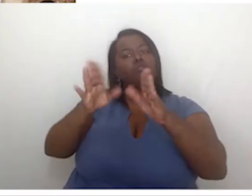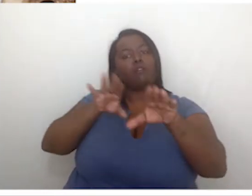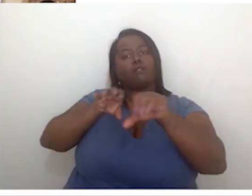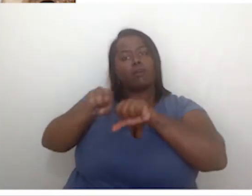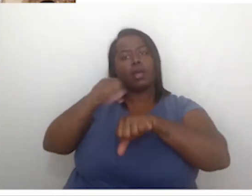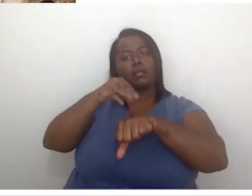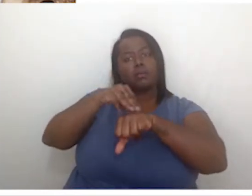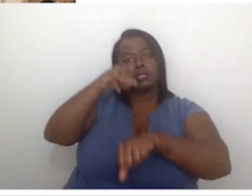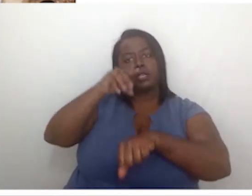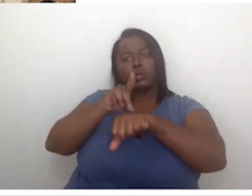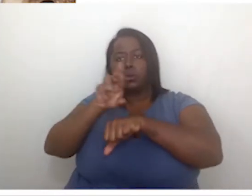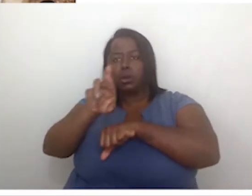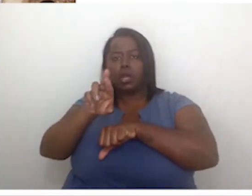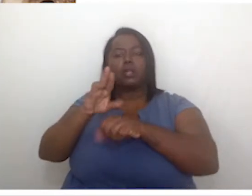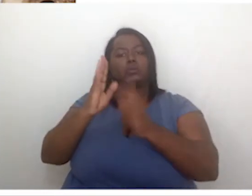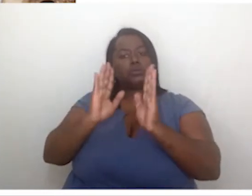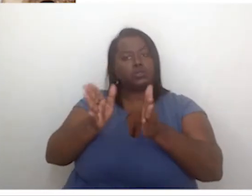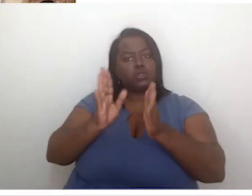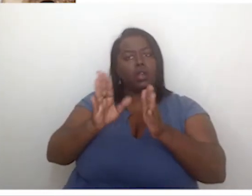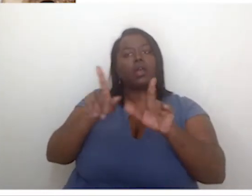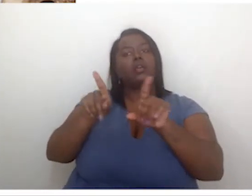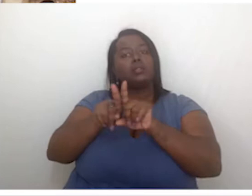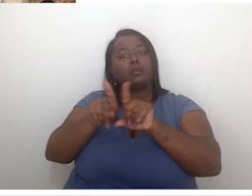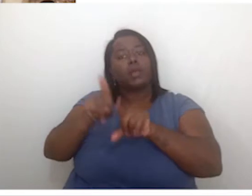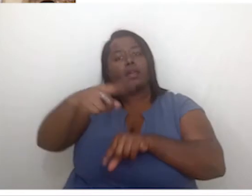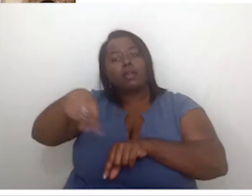y ahora están estudiando estudios pedagógicos.